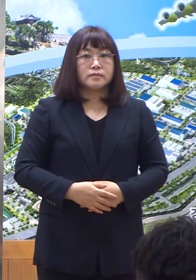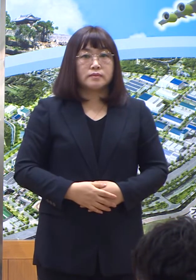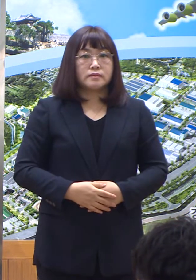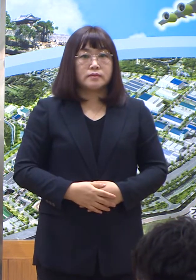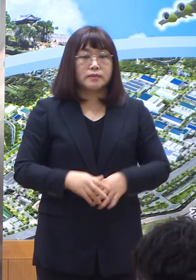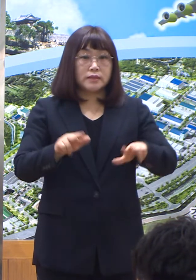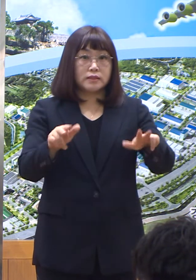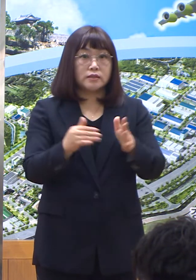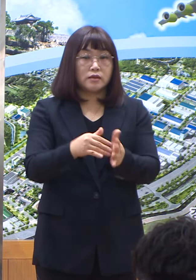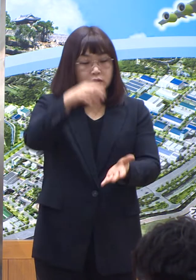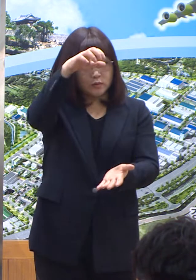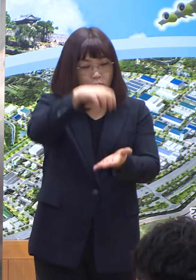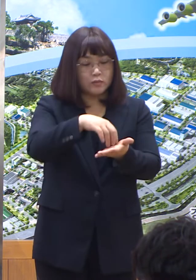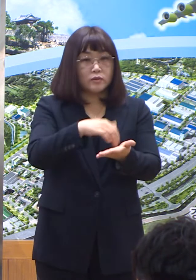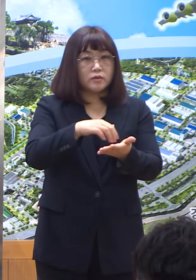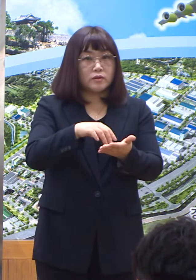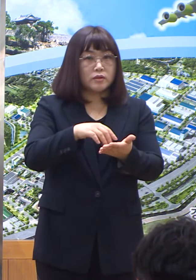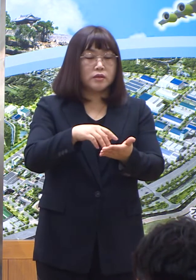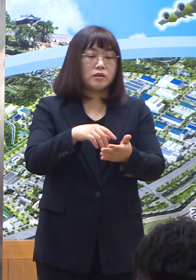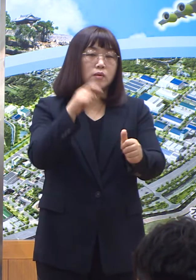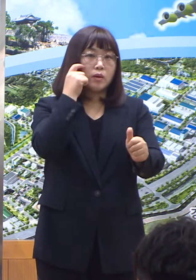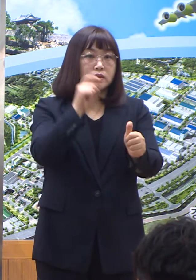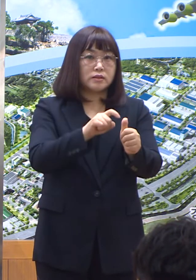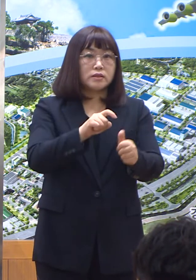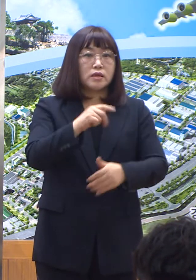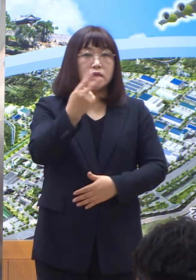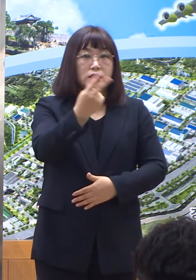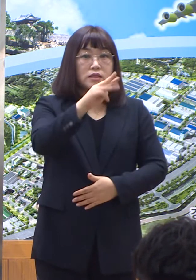현재까지 누적 확진자는 2,848명이고, 완치자는 2,584명이며